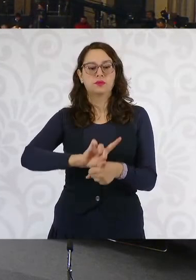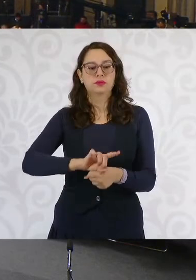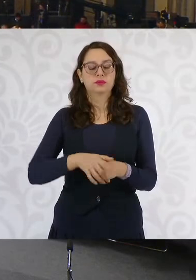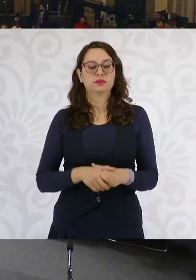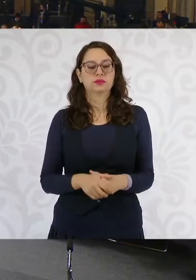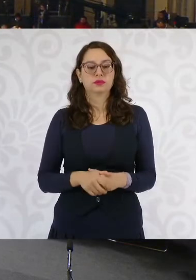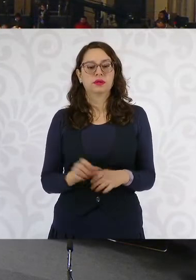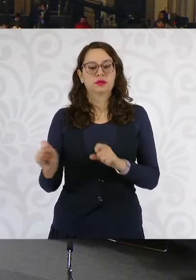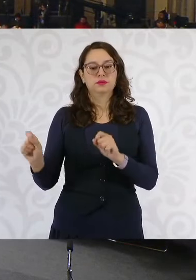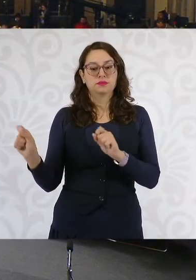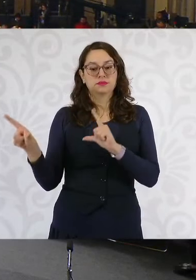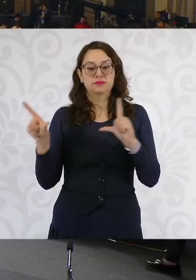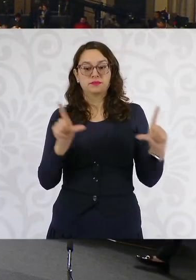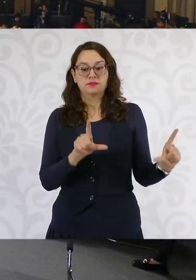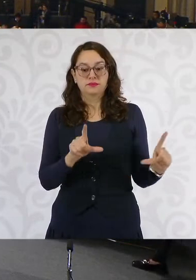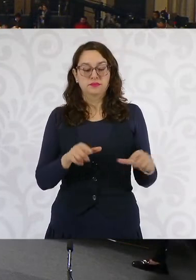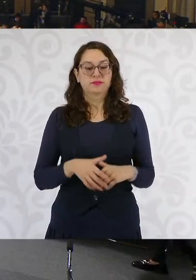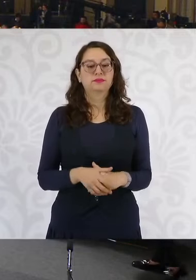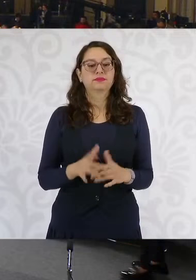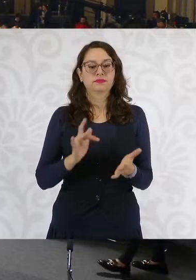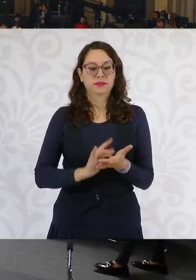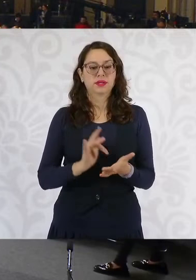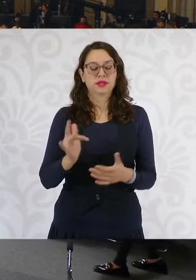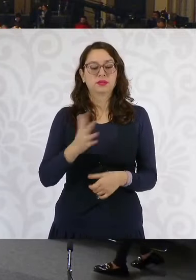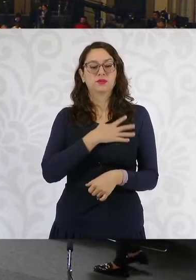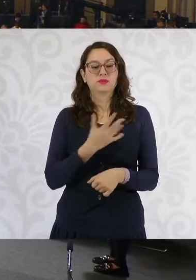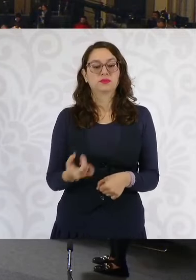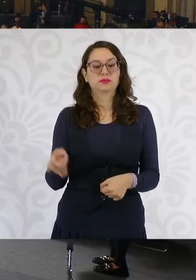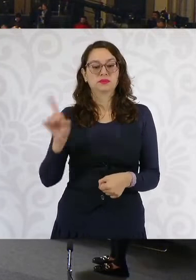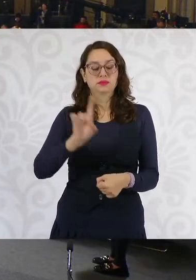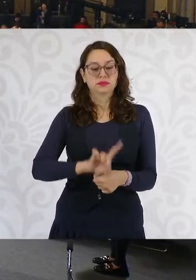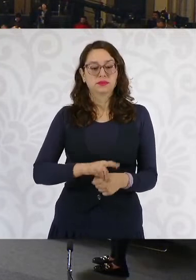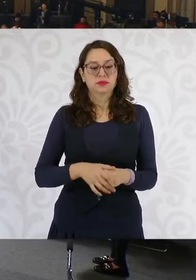regresar a la primera diapositiva Muchas gracias y buenos días presidenta con su